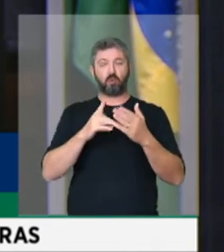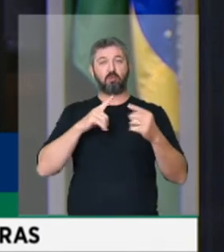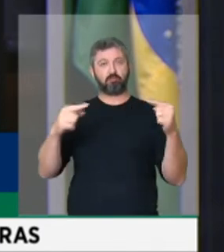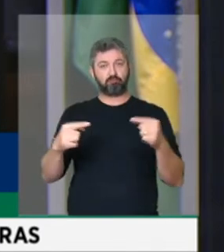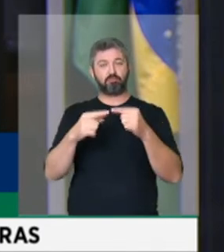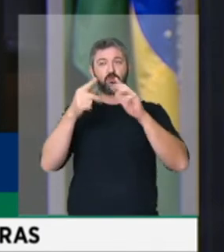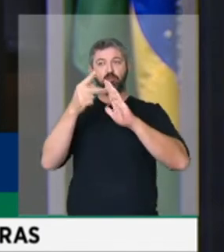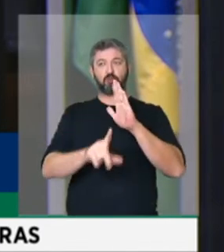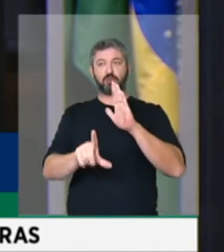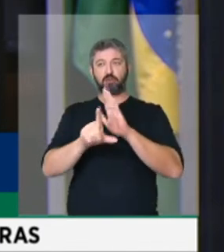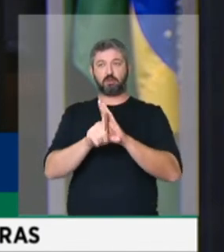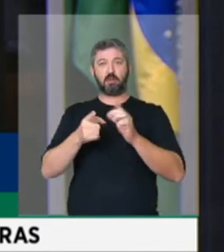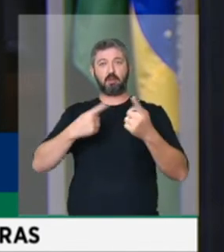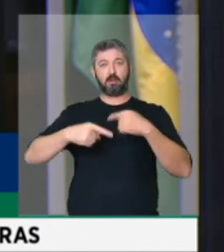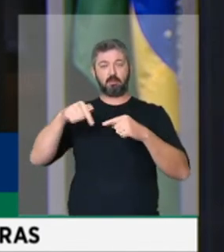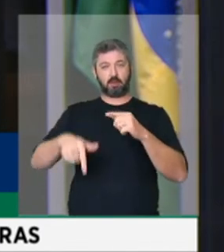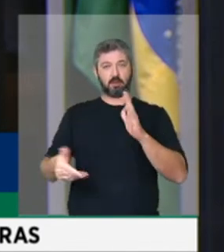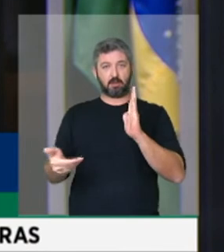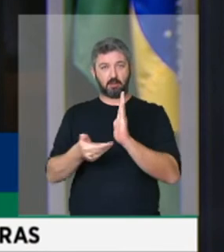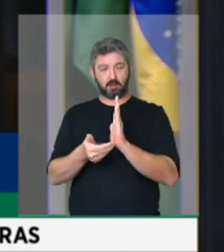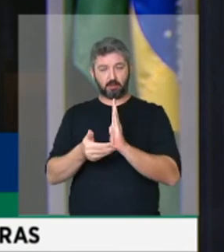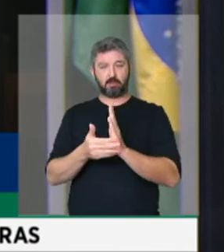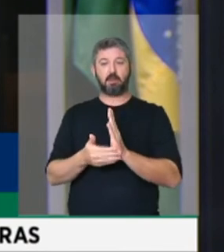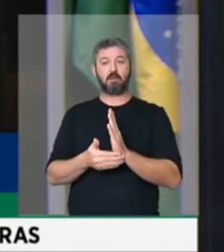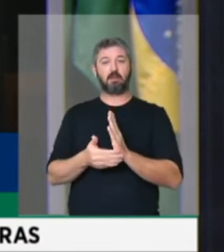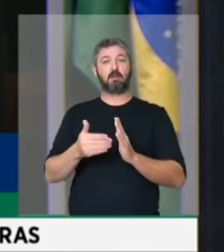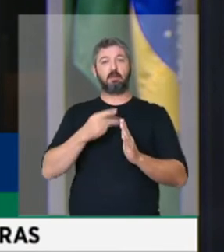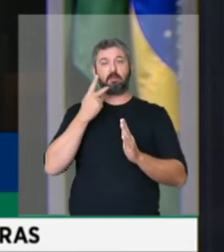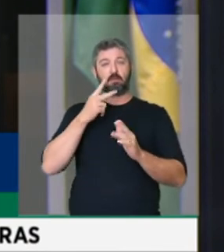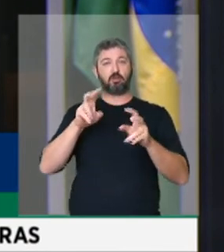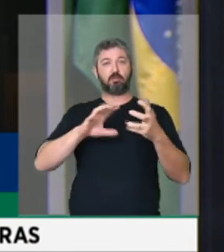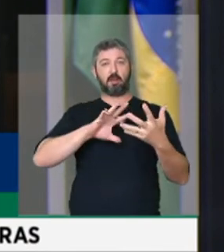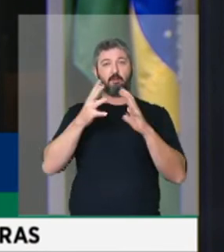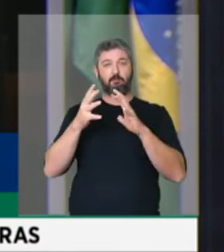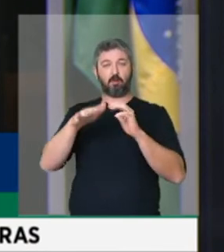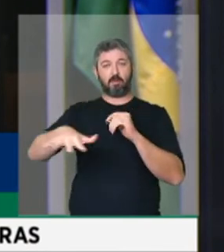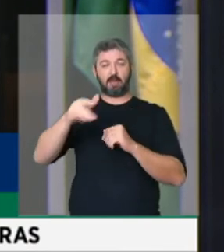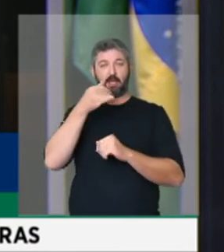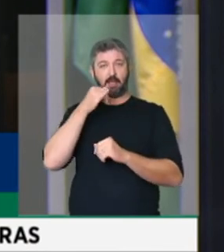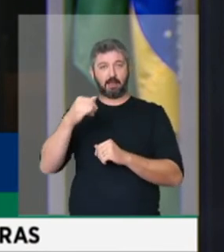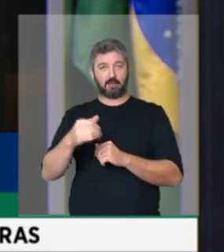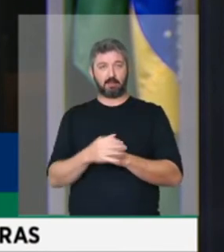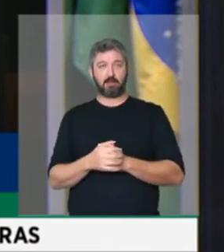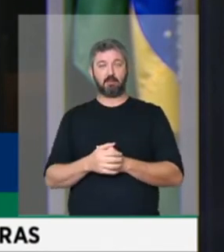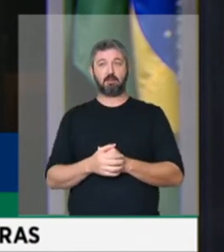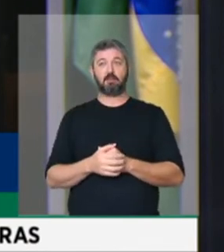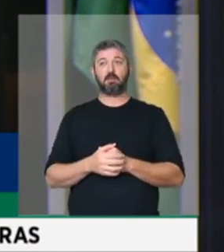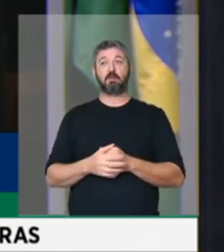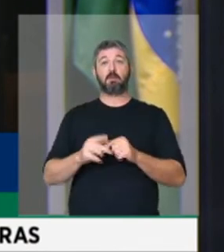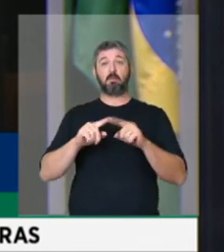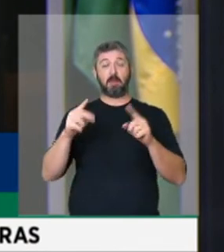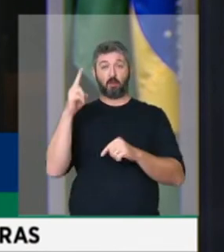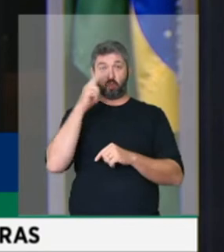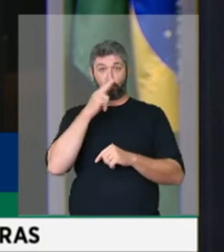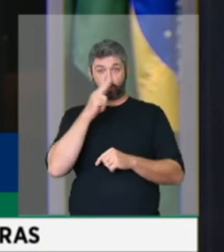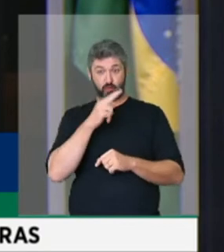OS OBJETIVOS DOS PROJETOS DE LEI EM TRAMITAÇÃO NA CÂMARA DOS DEPUTADOS QUE TRATAM DA REFORMA DO SETOR. QUANTO AO FUNDAMENTO DA URGÊNCIA SR.